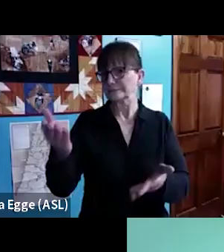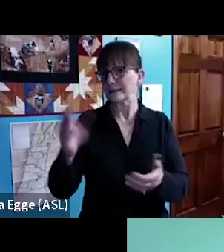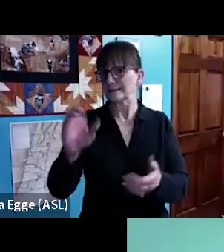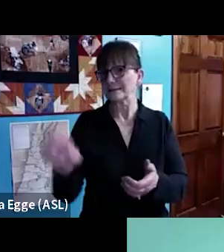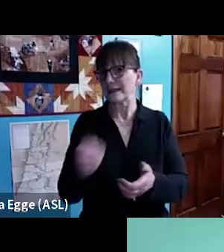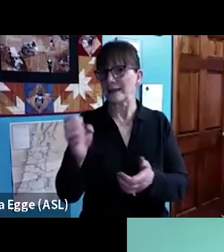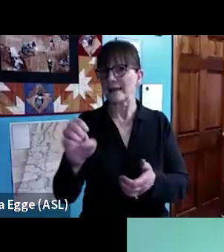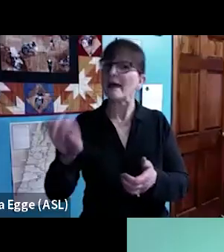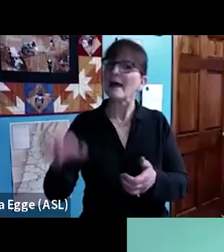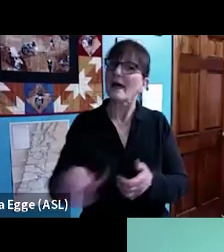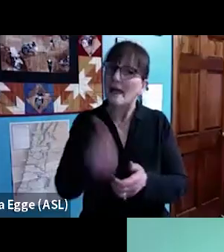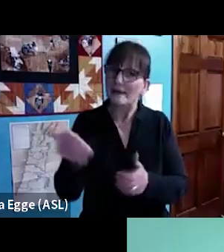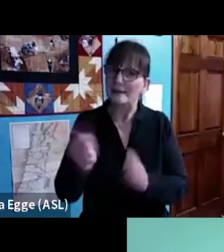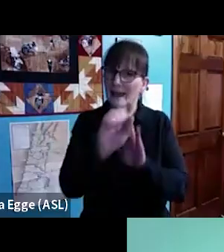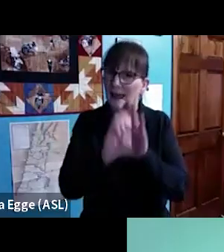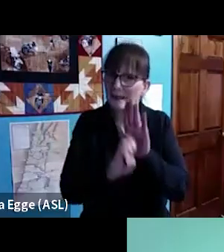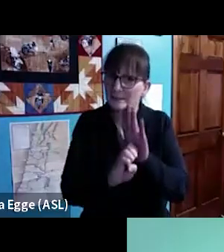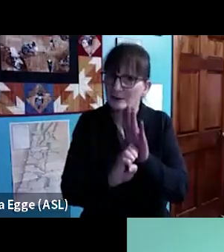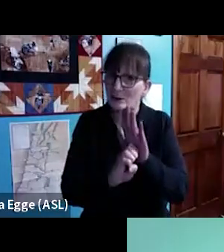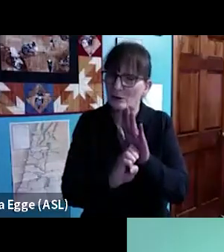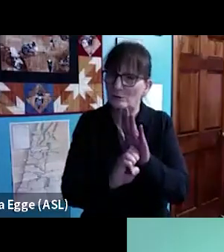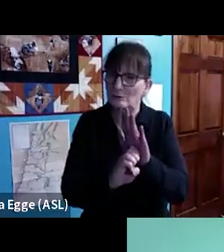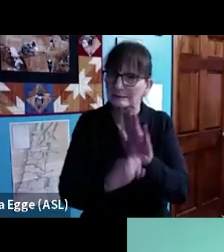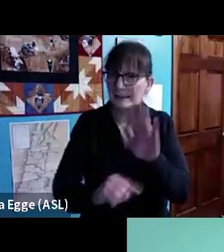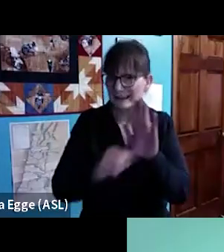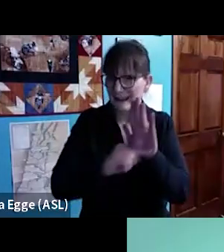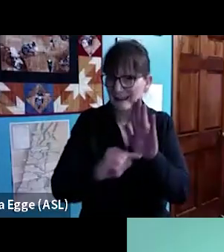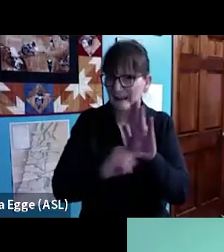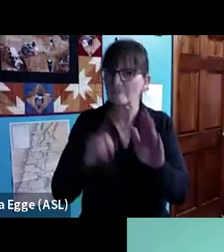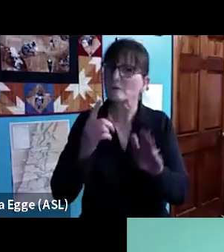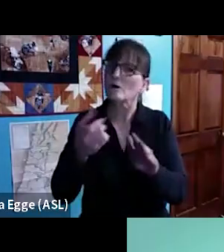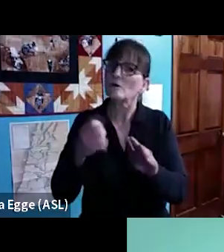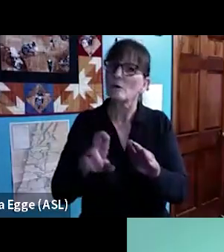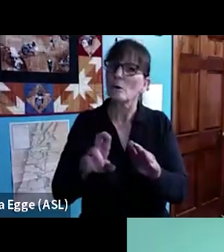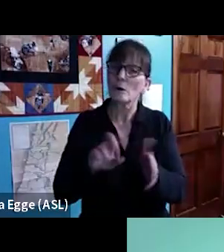Te hará la vida mucho más fácil y te ahorrará mucho tiempo. Y es algo muy útil.